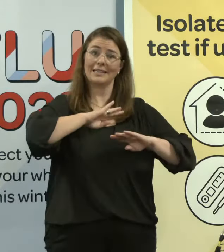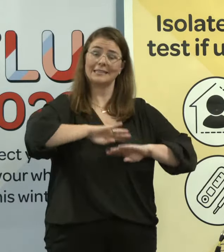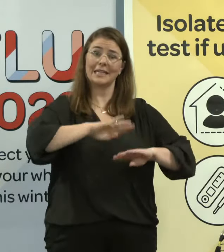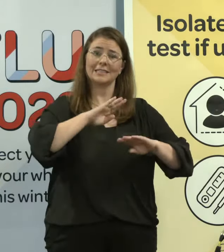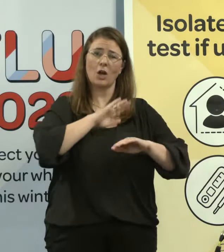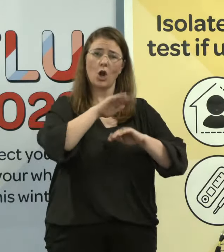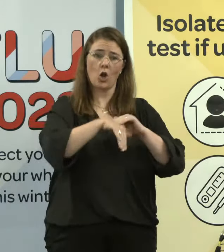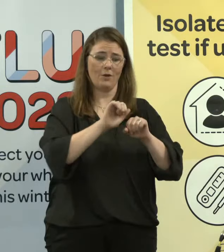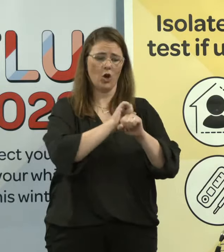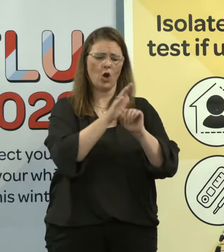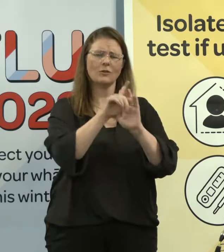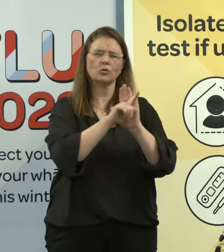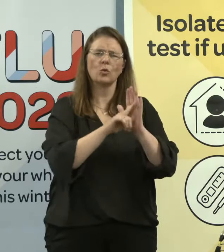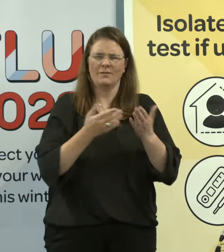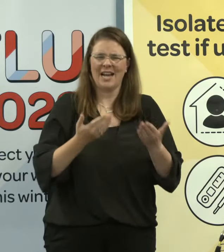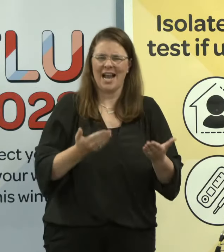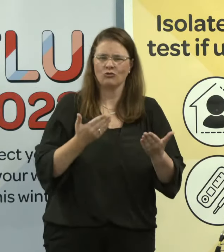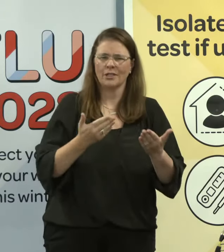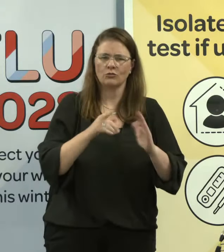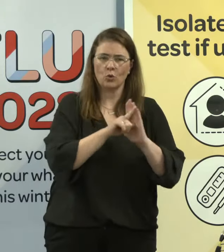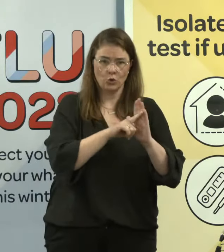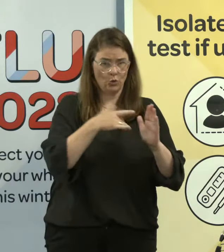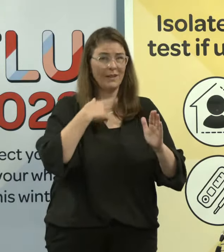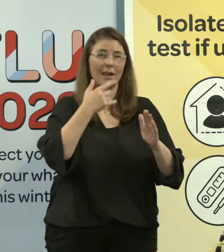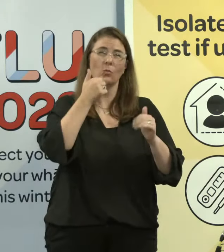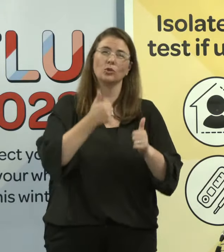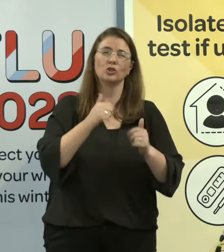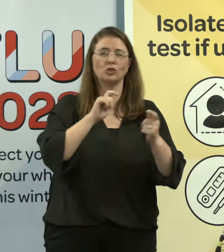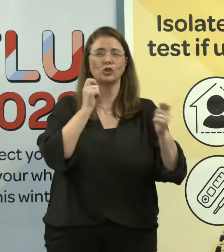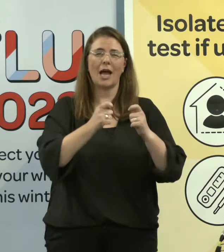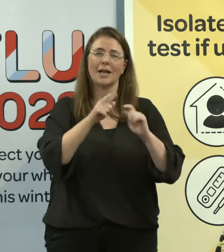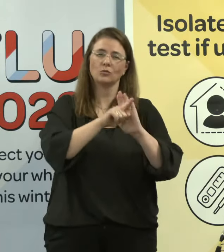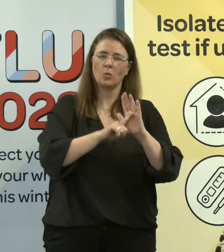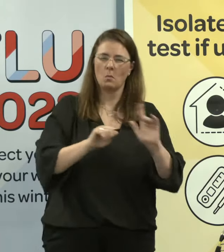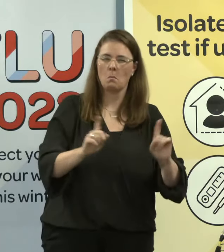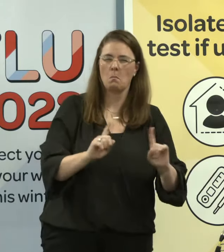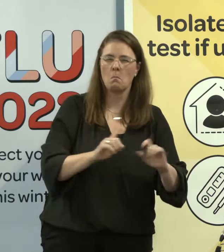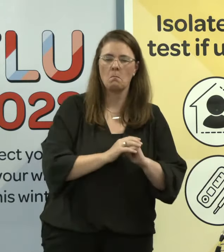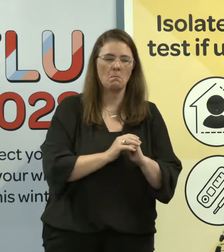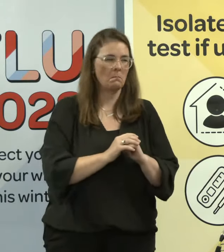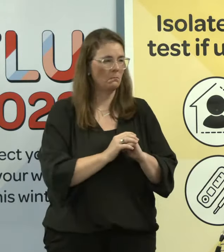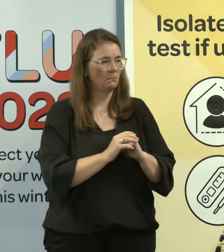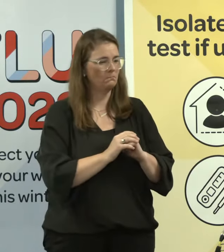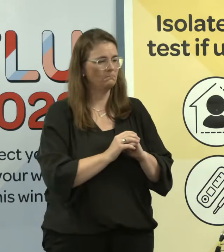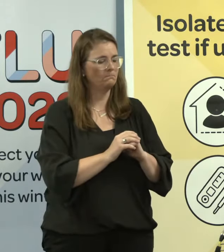Ka taea e Dr McElnay te